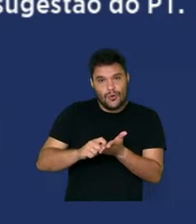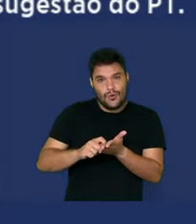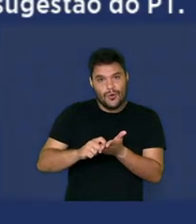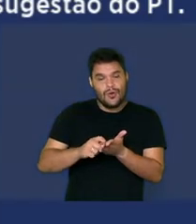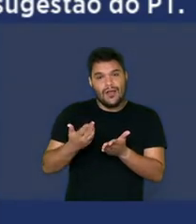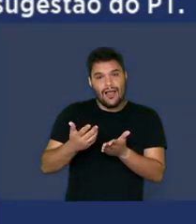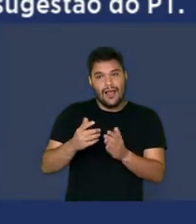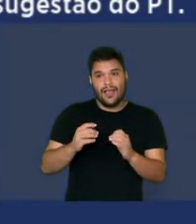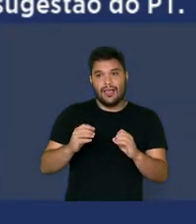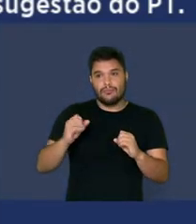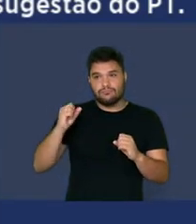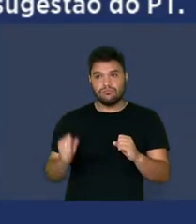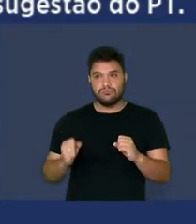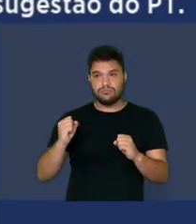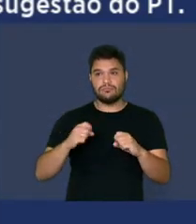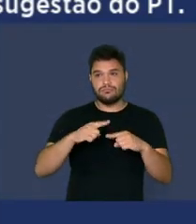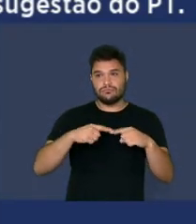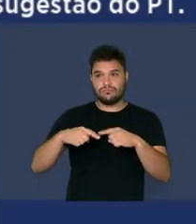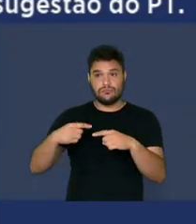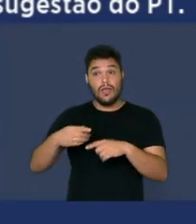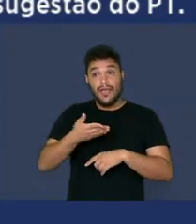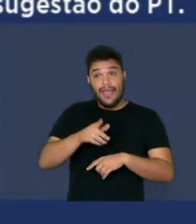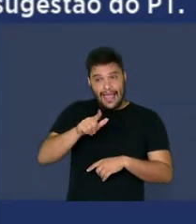A ATIVIDADE DE JOGO É ENTRETENIMENTO. NA NOSSA VISÃ O, É ENTRETENIMENTO SIM.